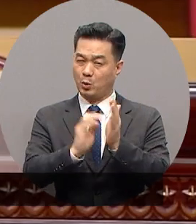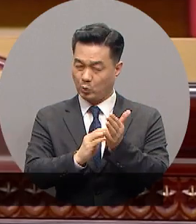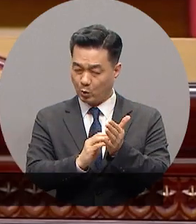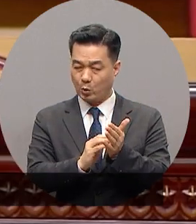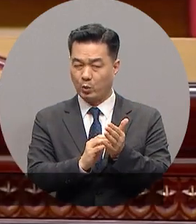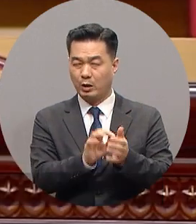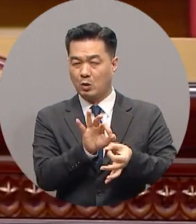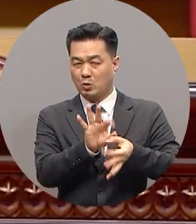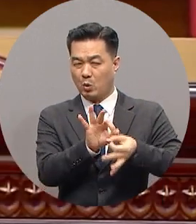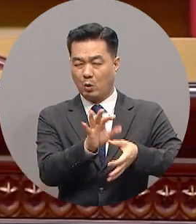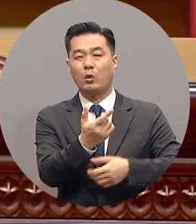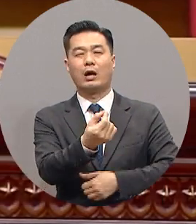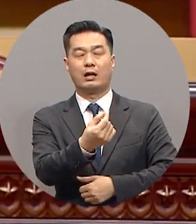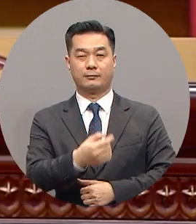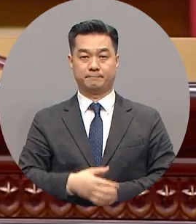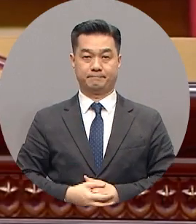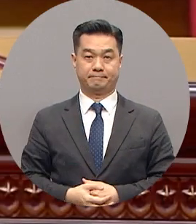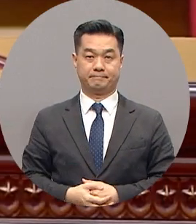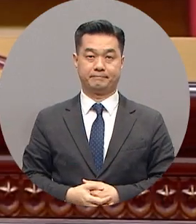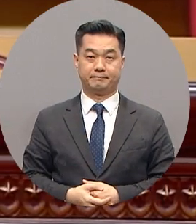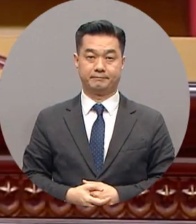사격 전후로 폭약 10여 발을 터뜨려 기만 작전을 수행한 것으로 파악됐습니다.